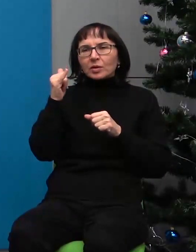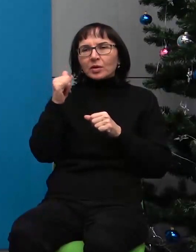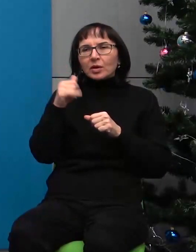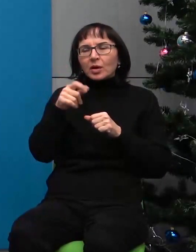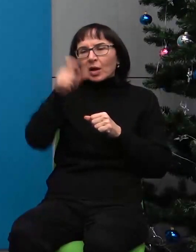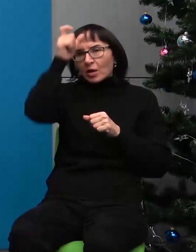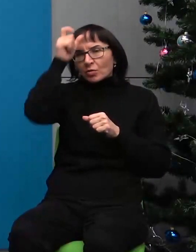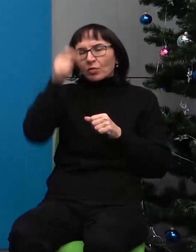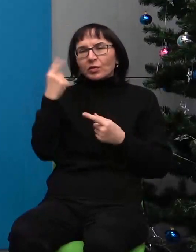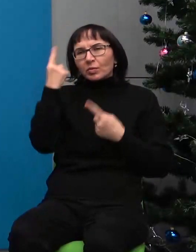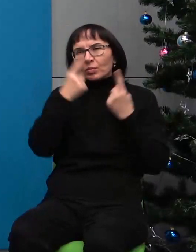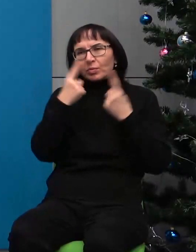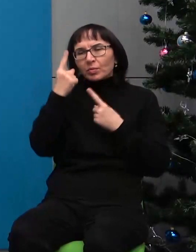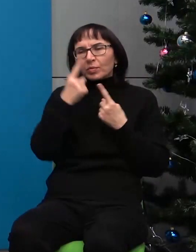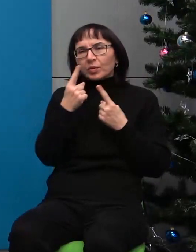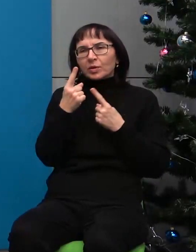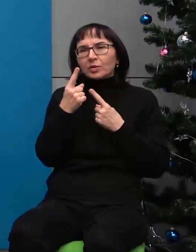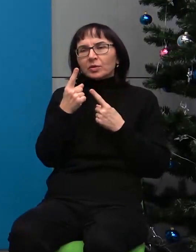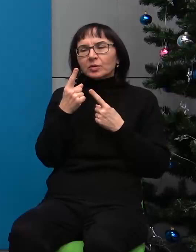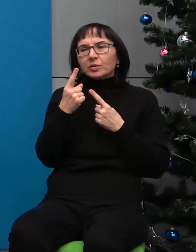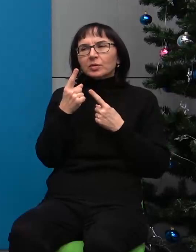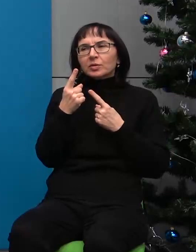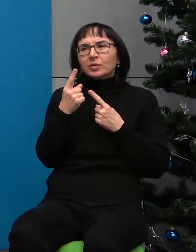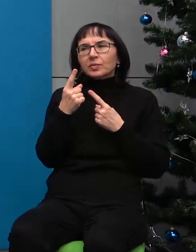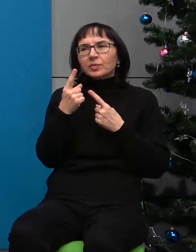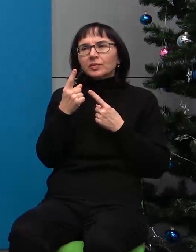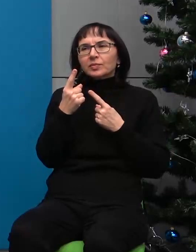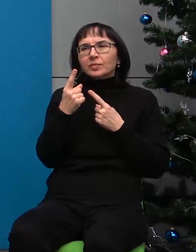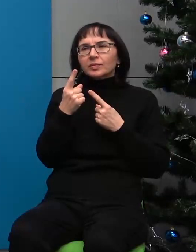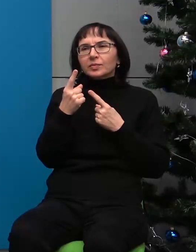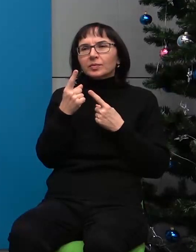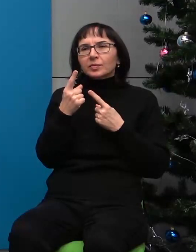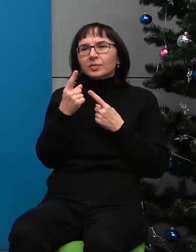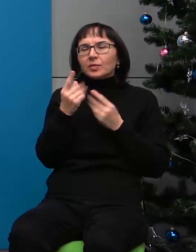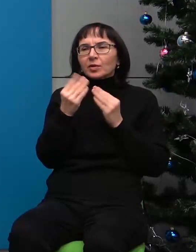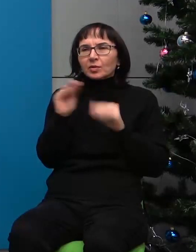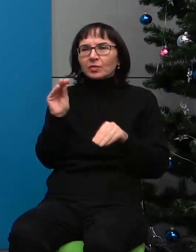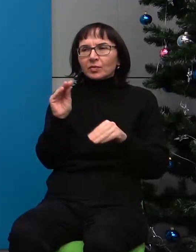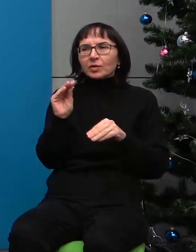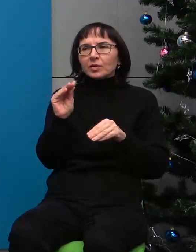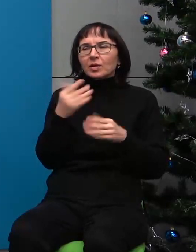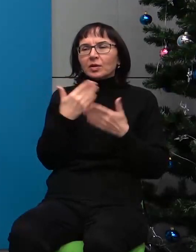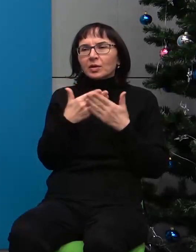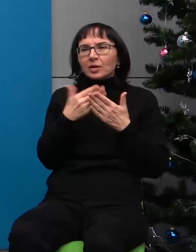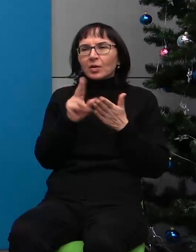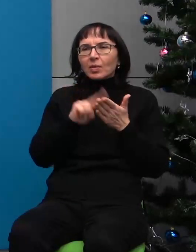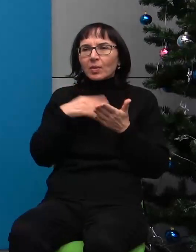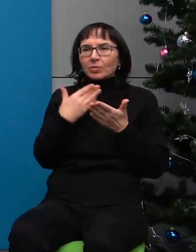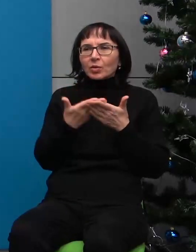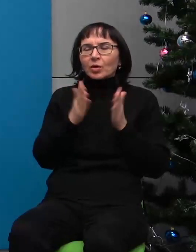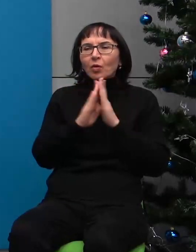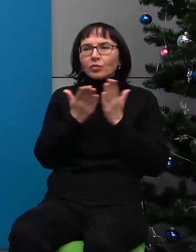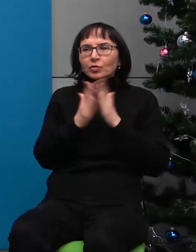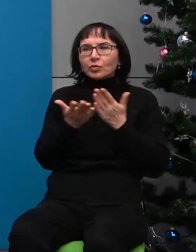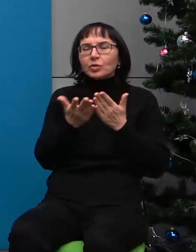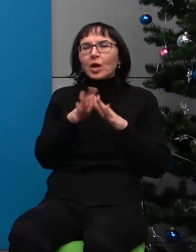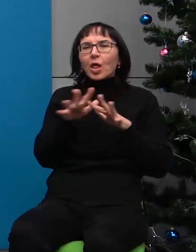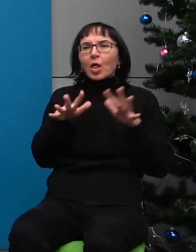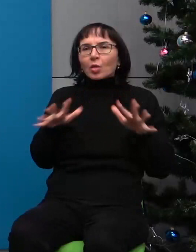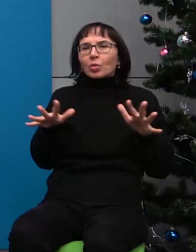kurcze, no ale jednak to jest coś więcej. I dlatego na przykład w tych książkach dużo miejsca poświęcam.